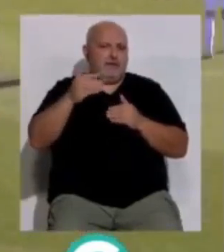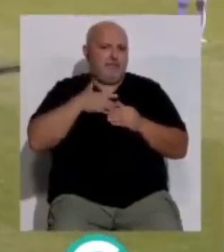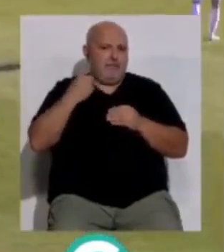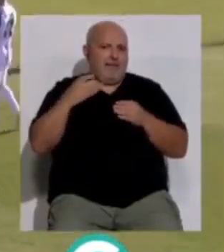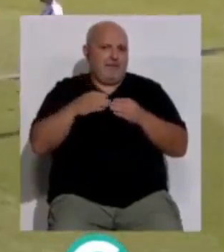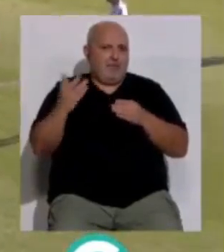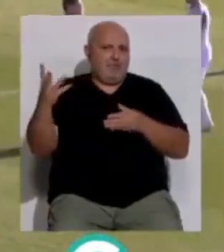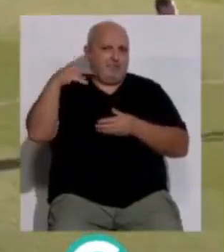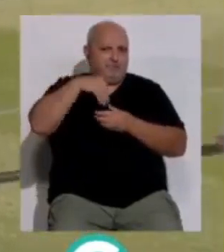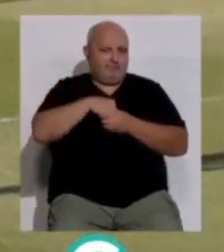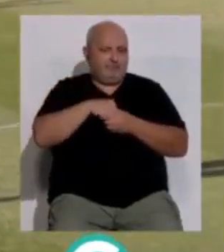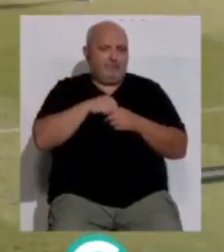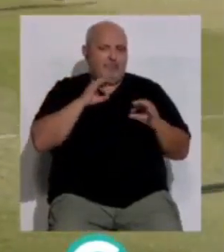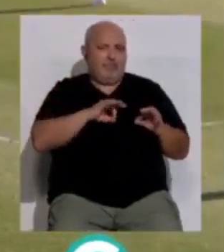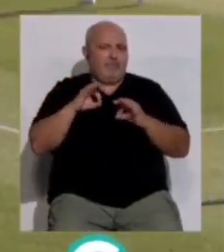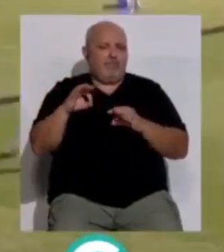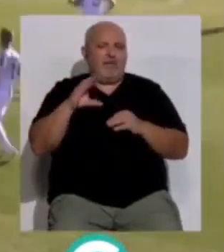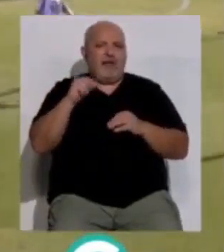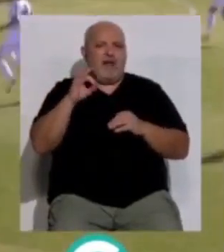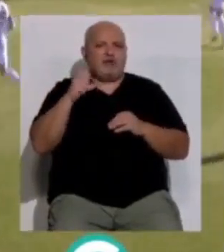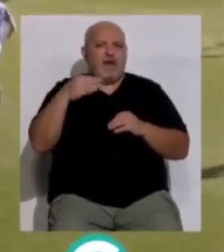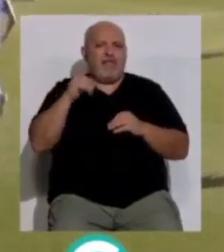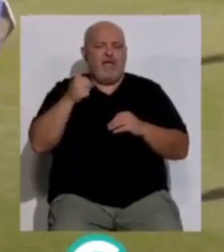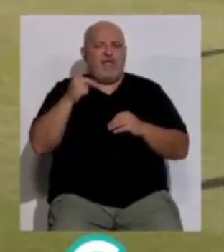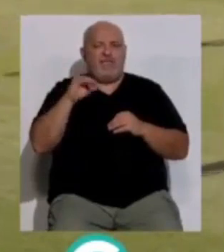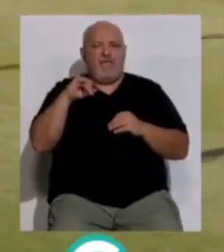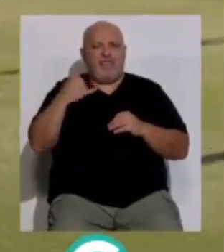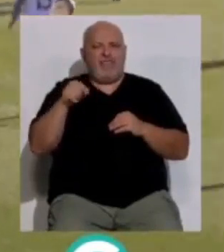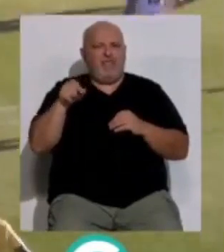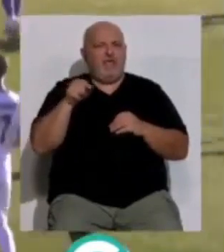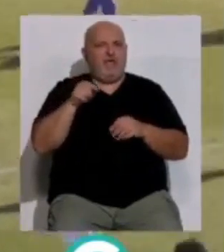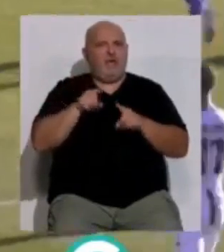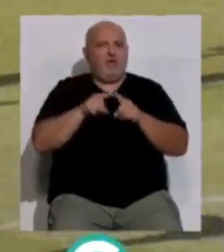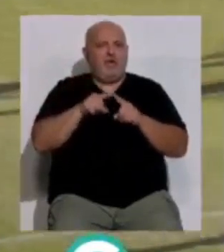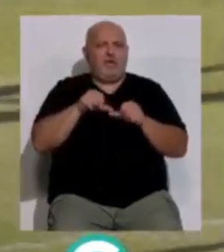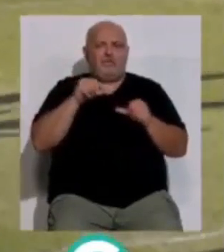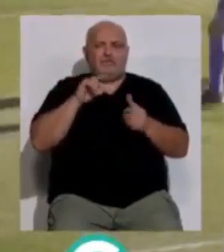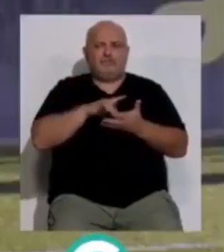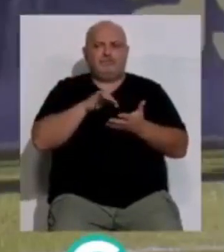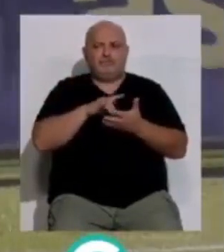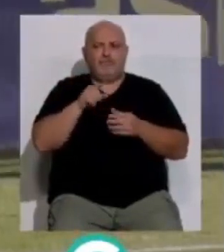equipo en este periodo preparatorio Carlos García Die que dejó muy grata impresión en ese partido